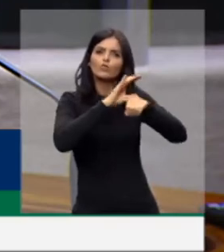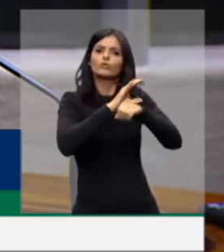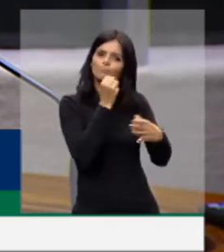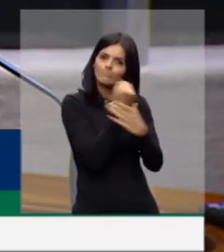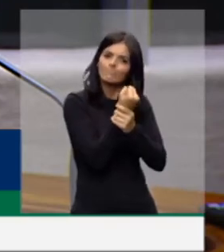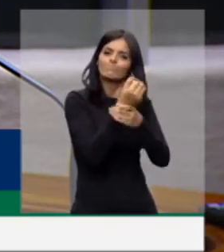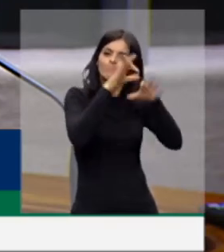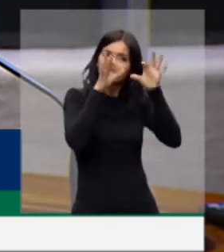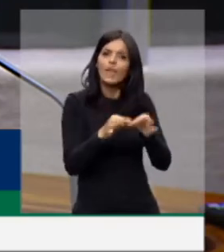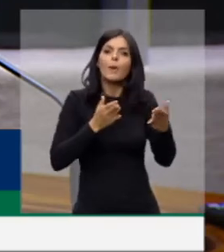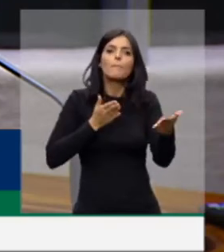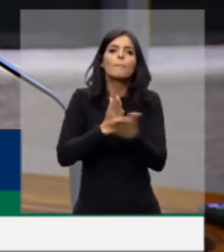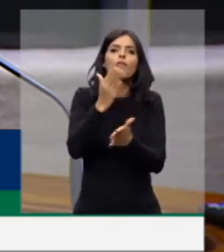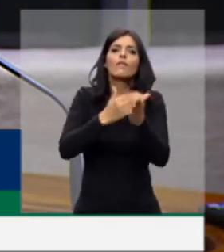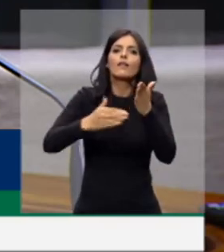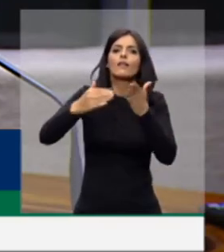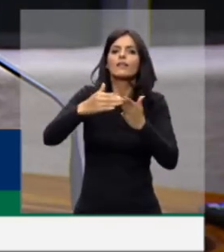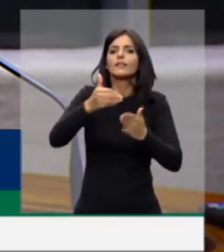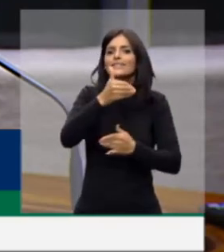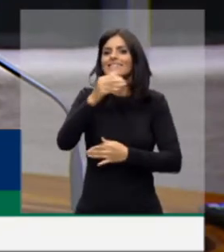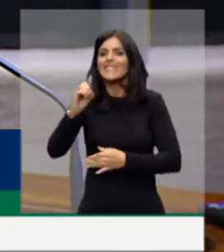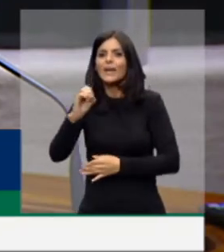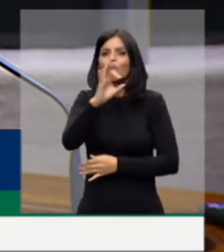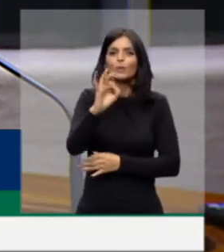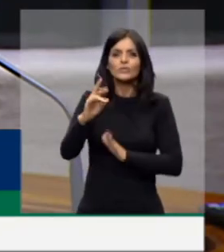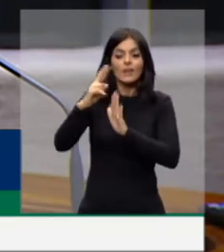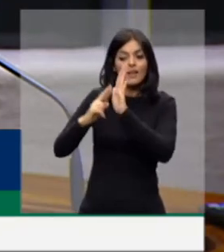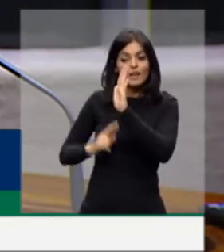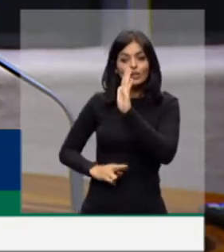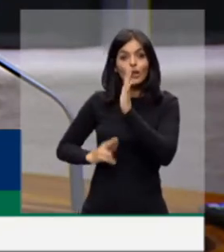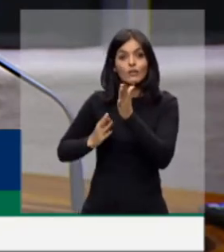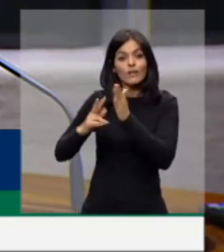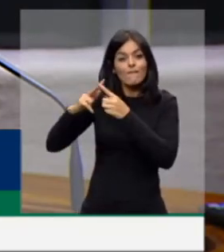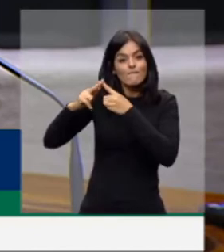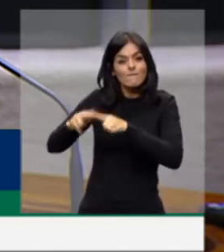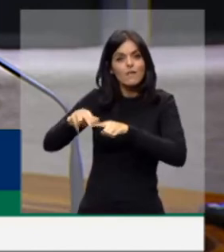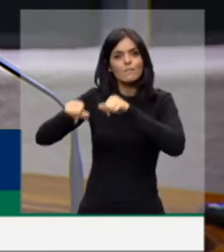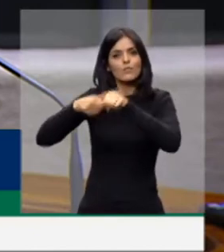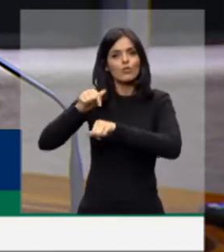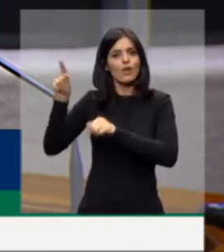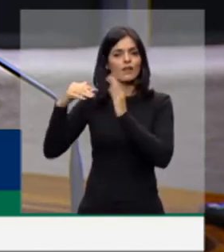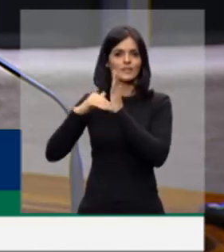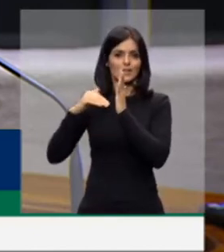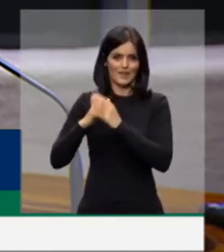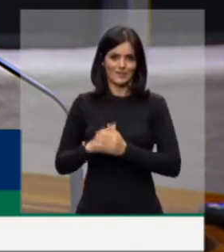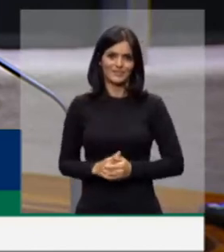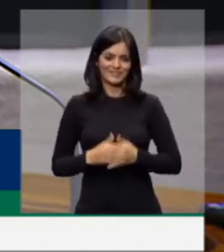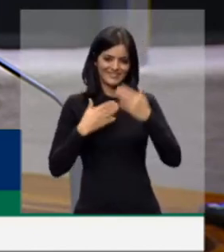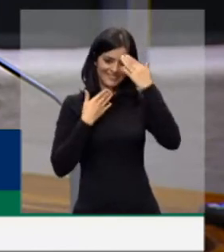MEDIDA PROVISÓRIA, O GOVERNO BOLSONARO NÃO ENTERRE O NOVO FUNDEB, PRECISA ENTREGAR PARA SOCIEDADE BRASILEIRA E PARA CONCLUIR, APROVE INTEGRALMENTE